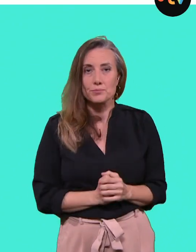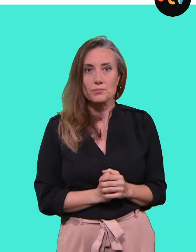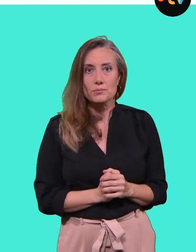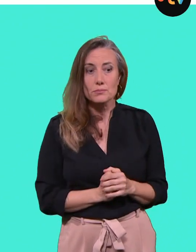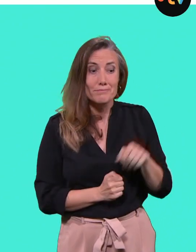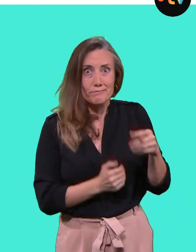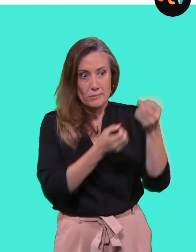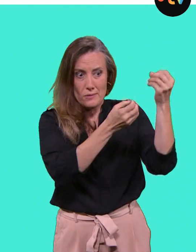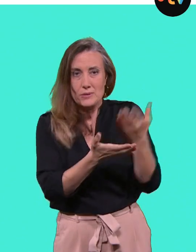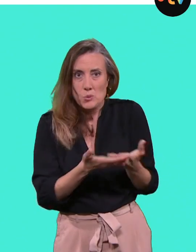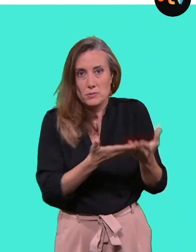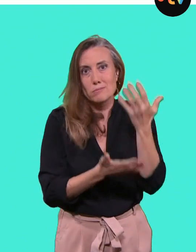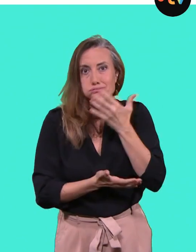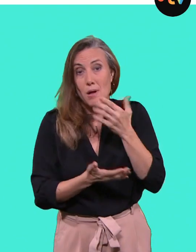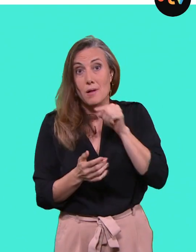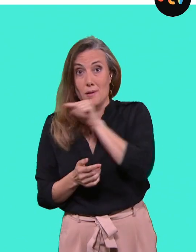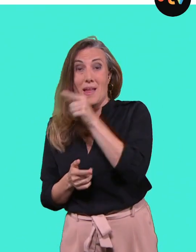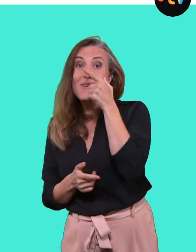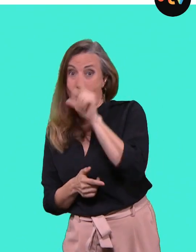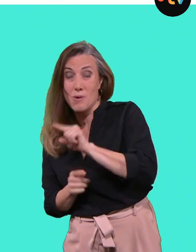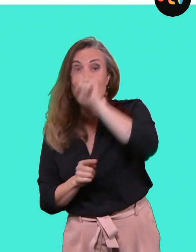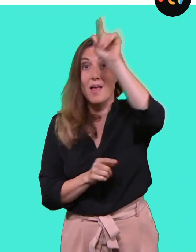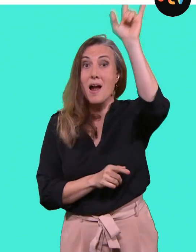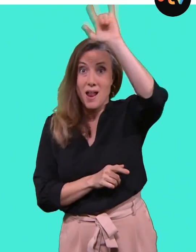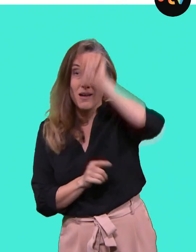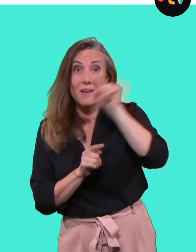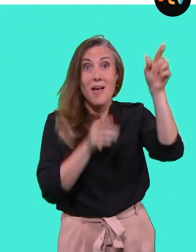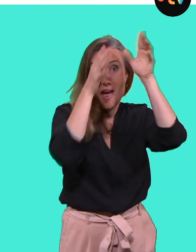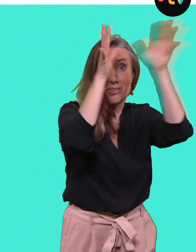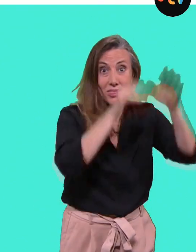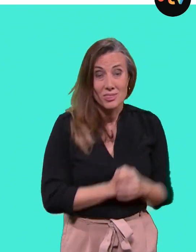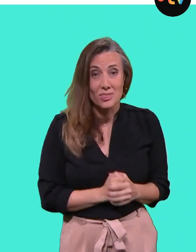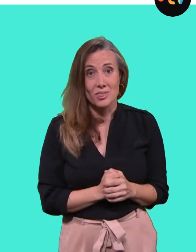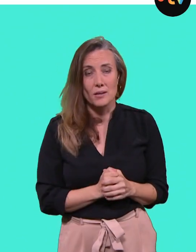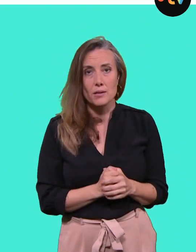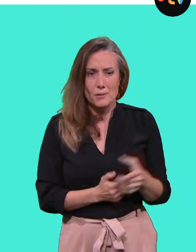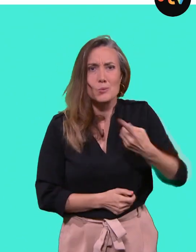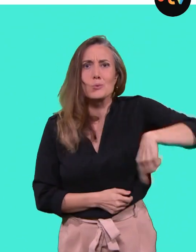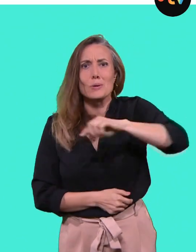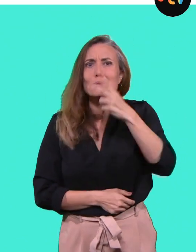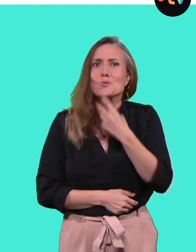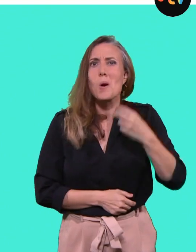Le phénomène touche plusieurs grandes villes comme Lyon, Lille ou Rennes.